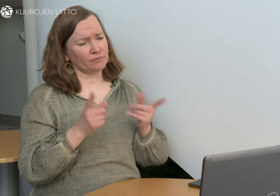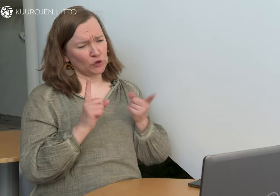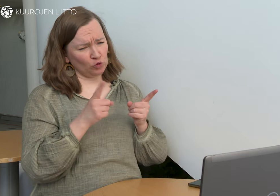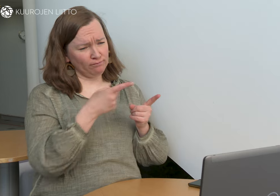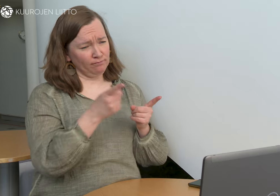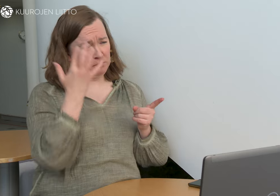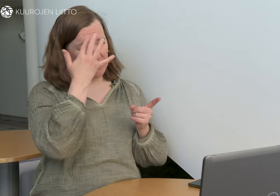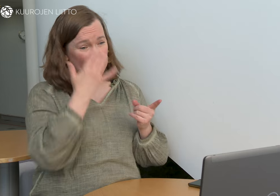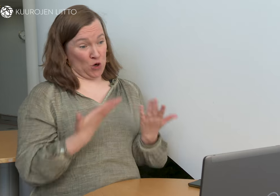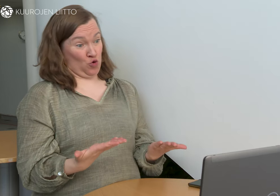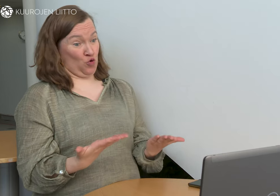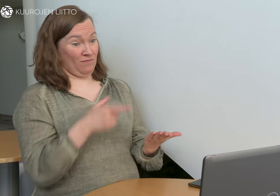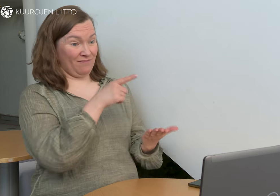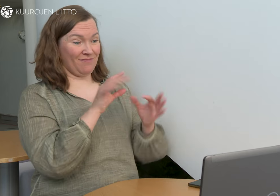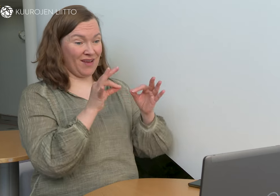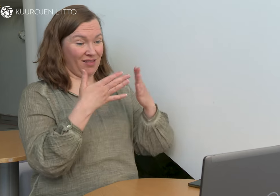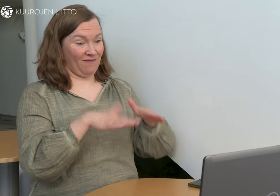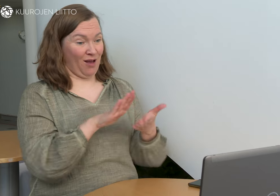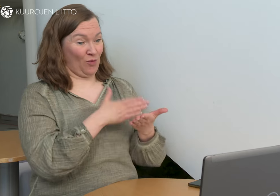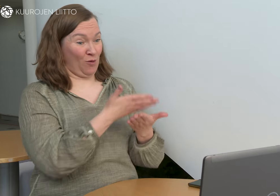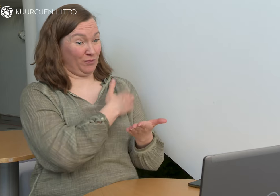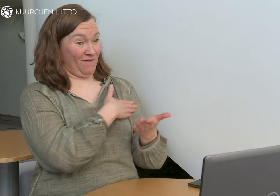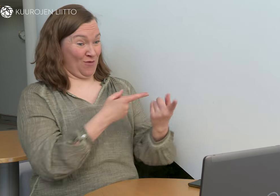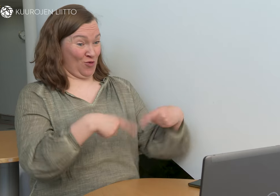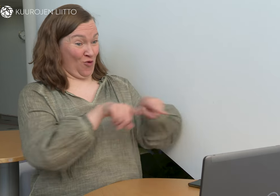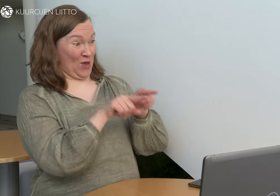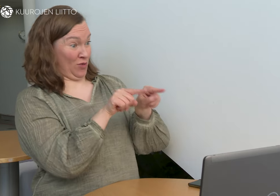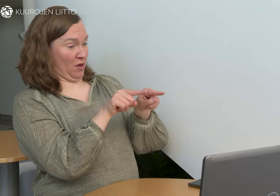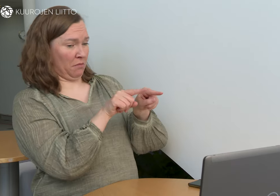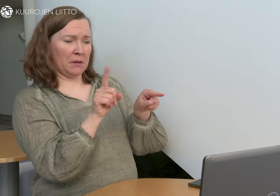Mitä pitäisitte tulkkauspalveluiden toteuttamisen -